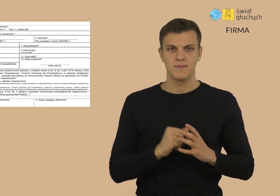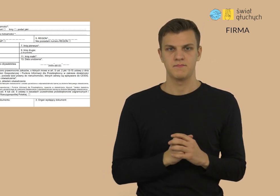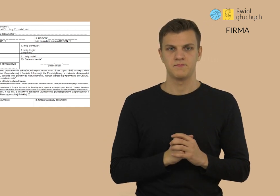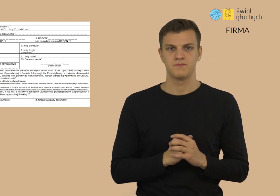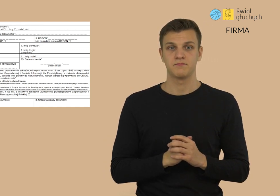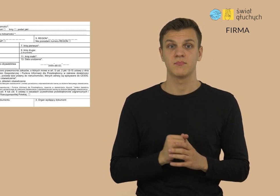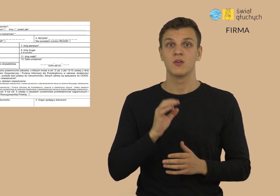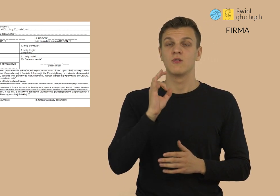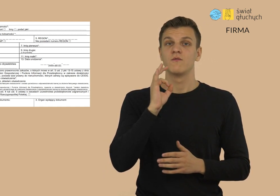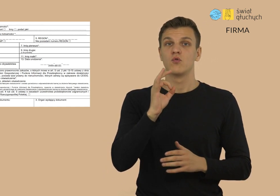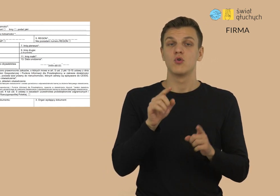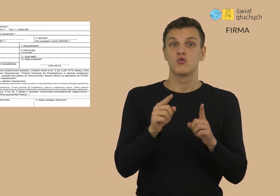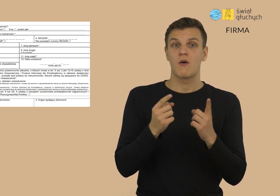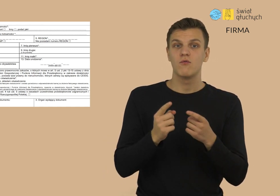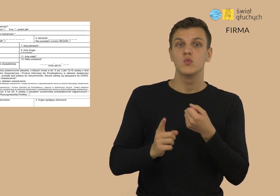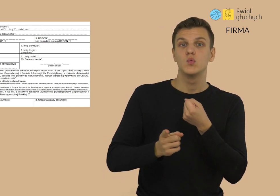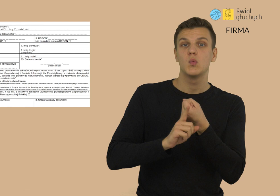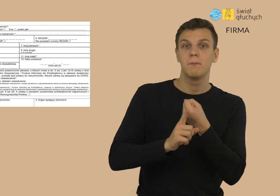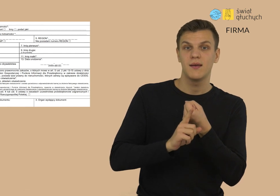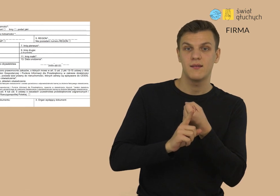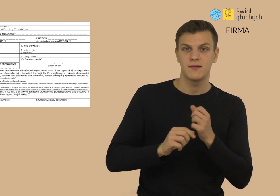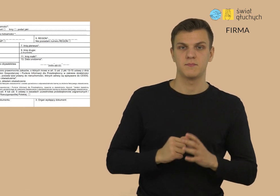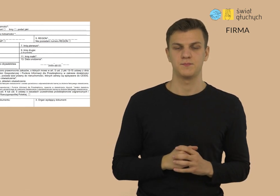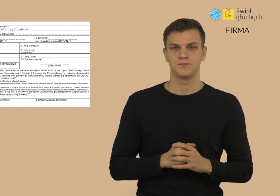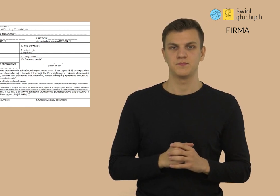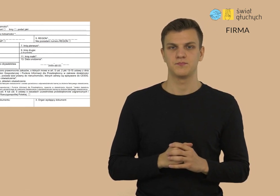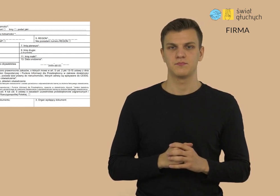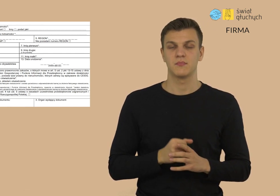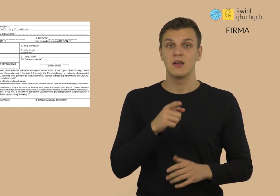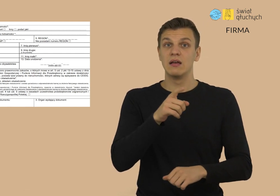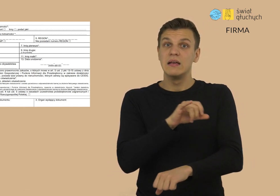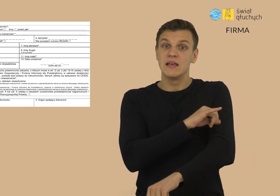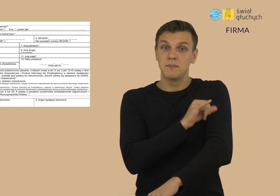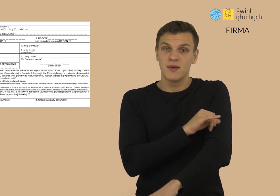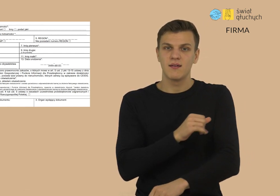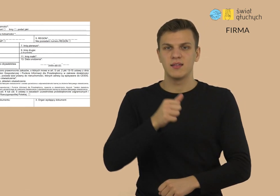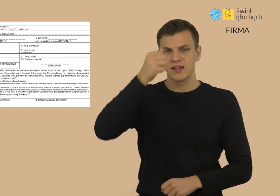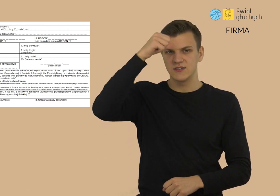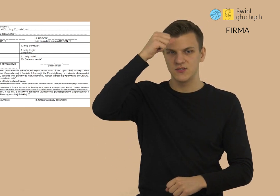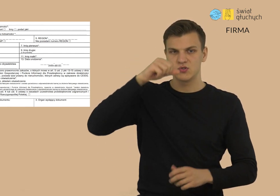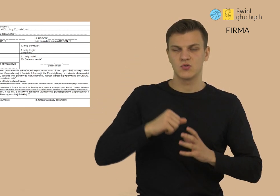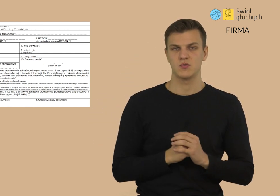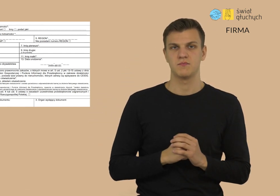rodzaj, seria i numer dokumentu tożsamości, imię, nazwisko,